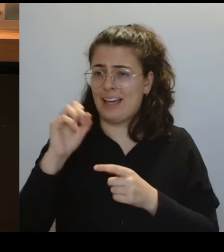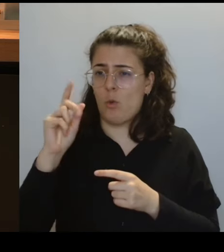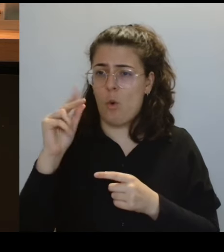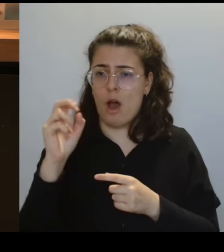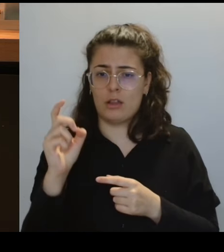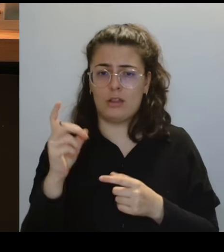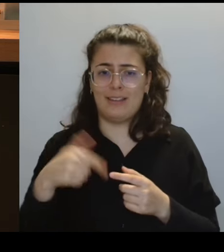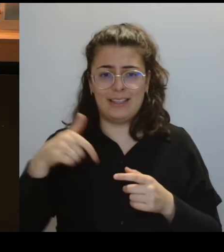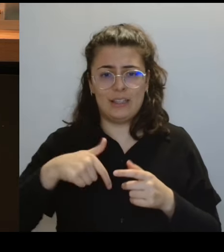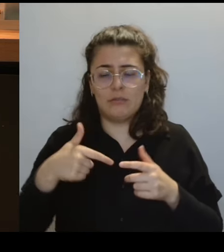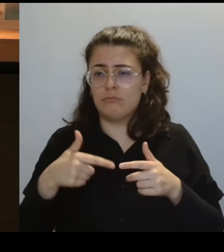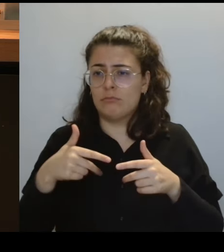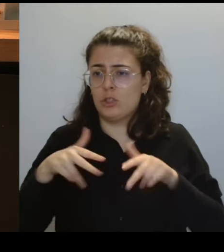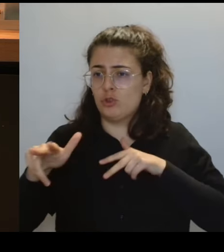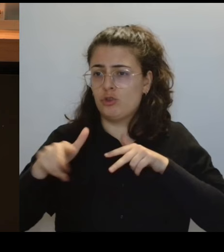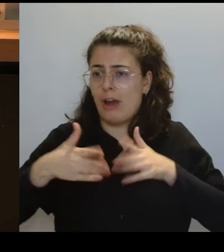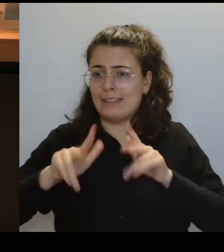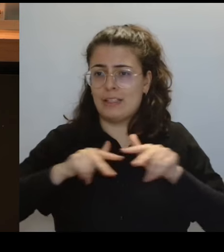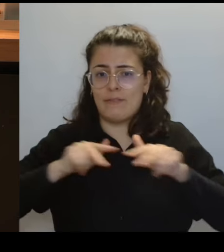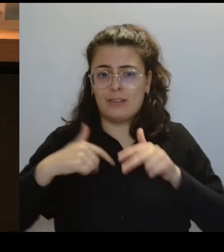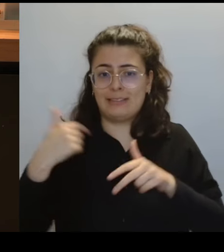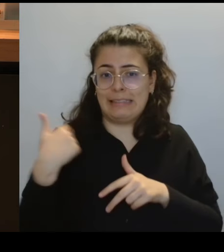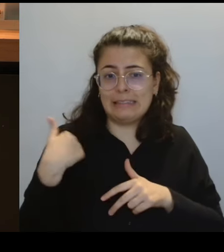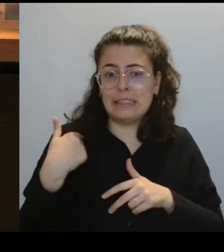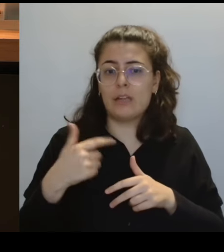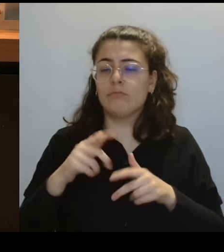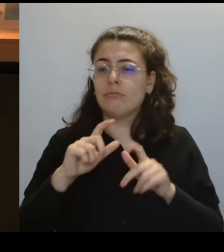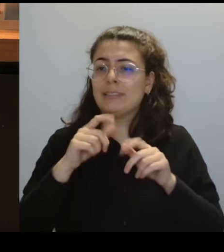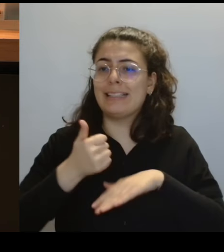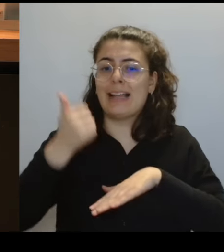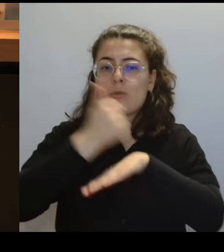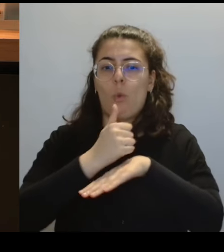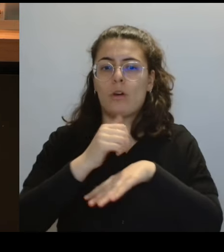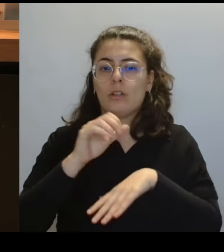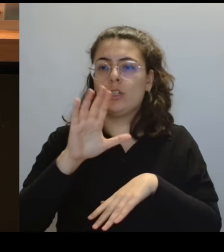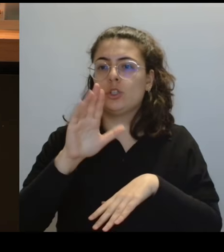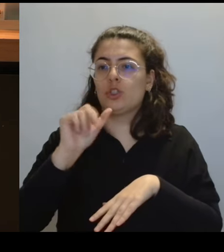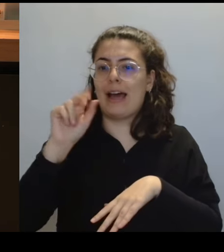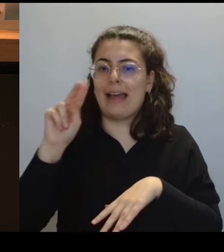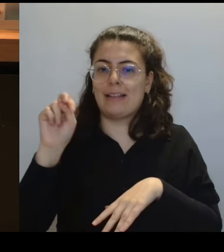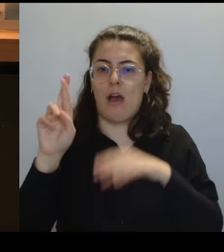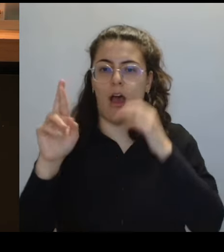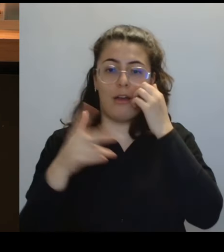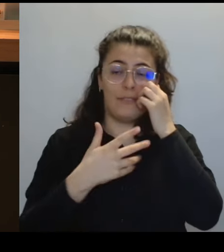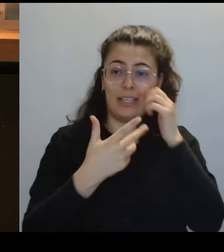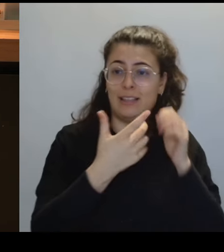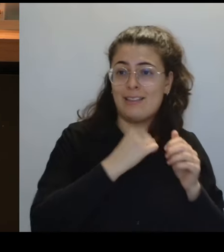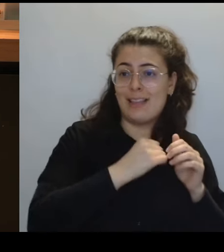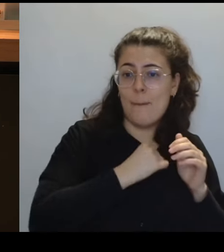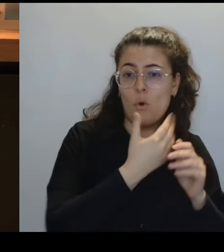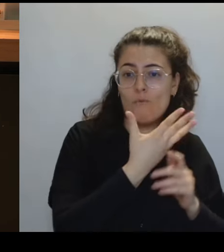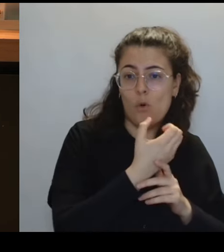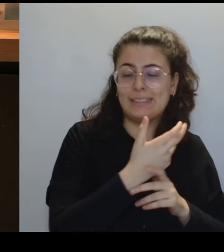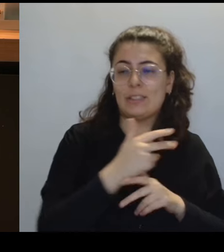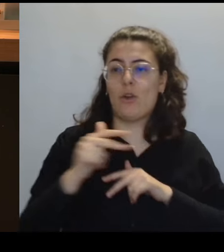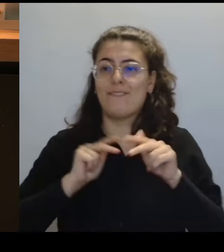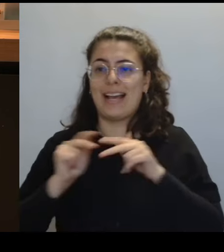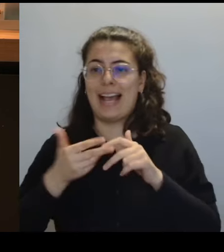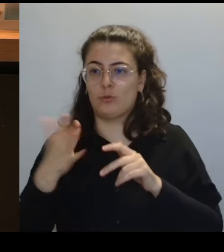Schreiner im Ausschuss sich eine Verknüpfung zwischen Tempo 50 und Verkehrstoten verboten. Excuse me.